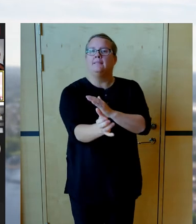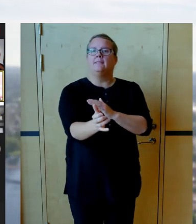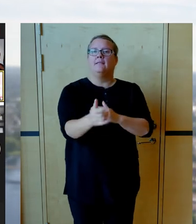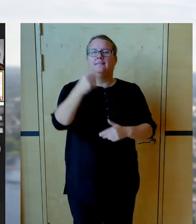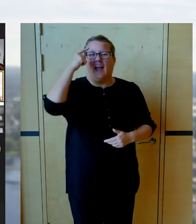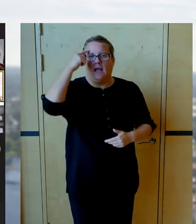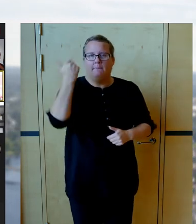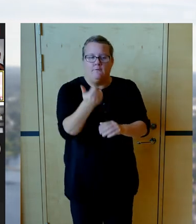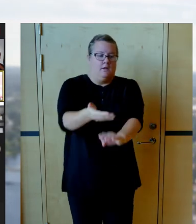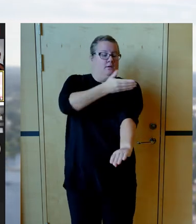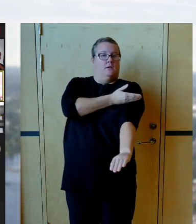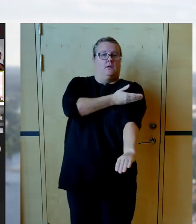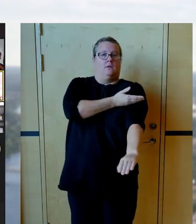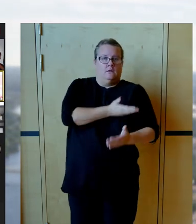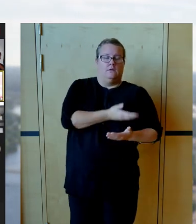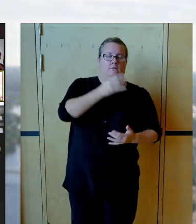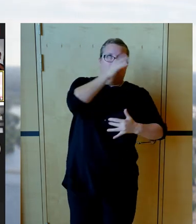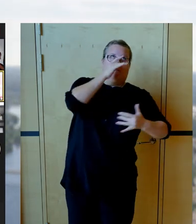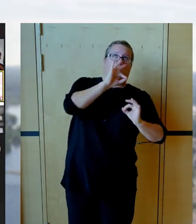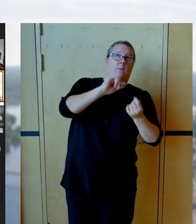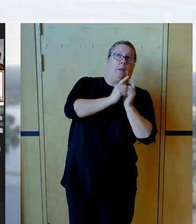Omsorgsboende tack Jag stannar där